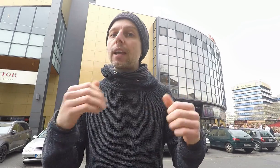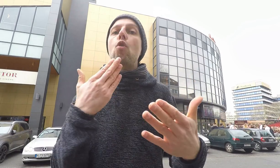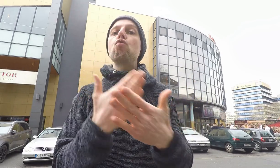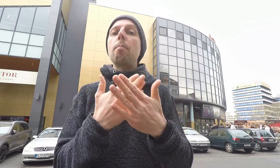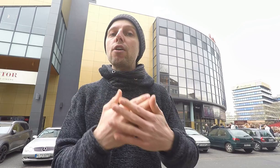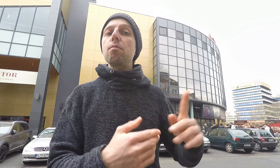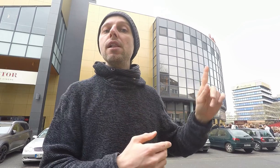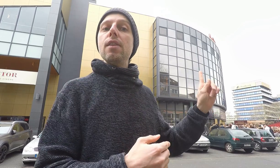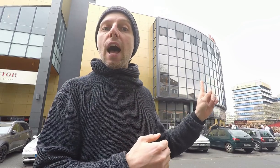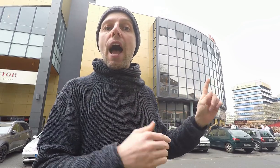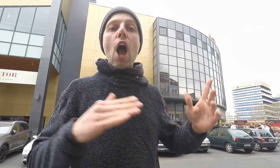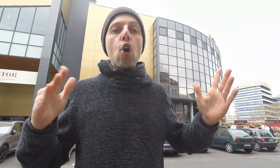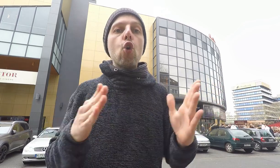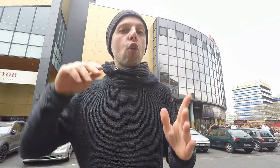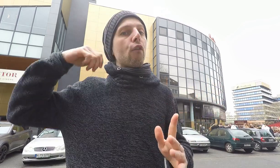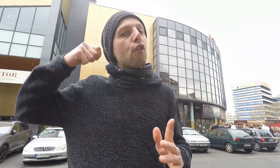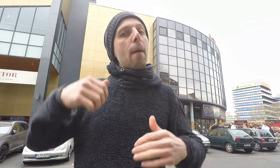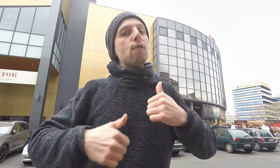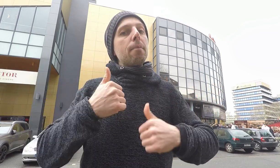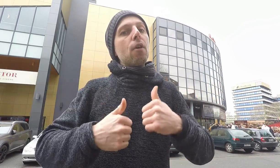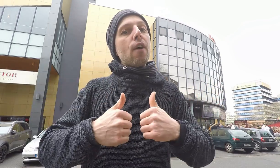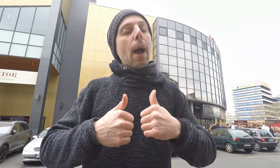Ein Beispiel ist der Kurzfilmwettbewerb, der hinter mir stattfindet.